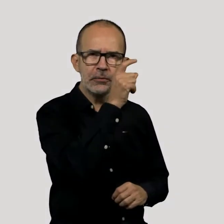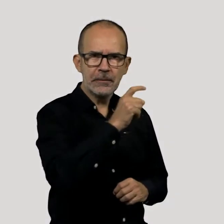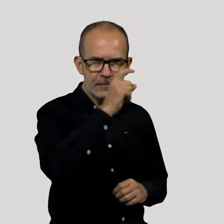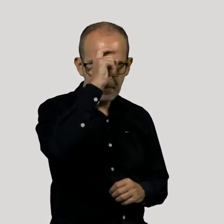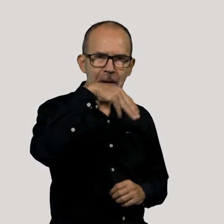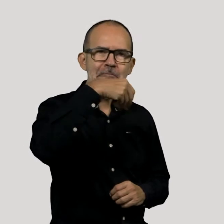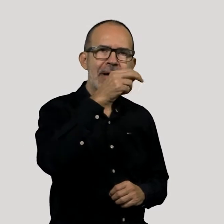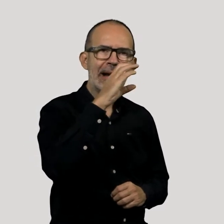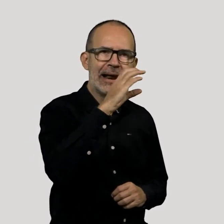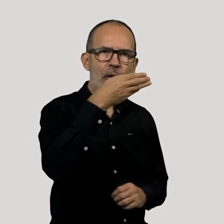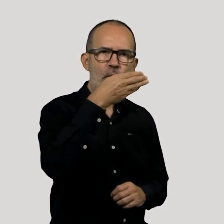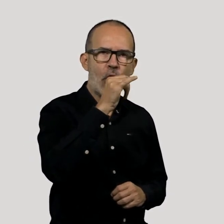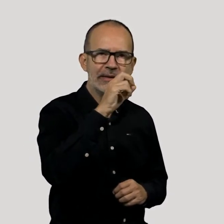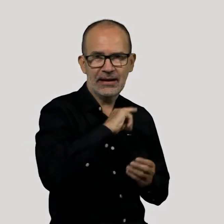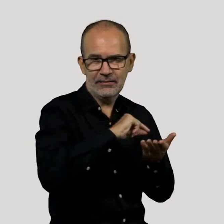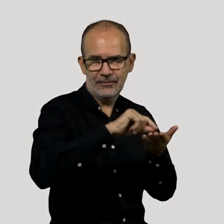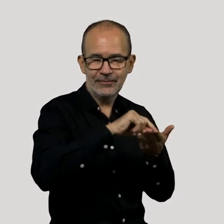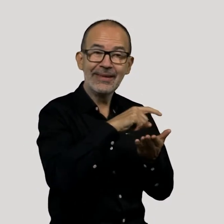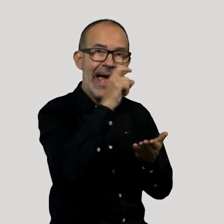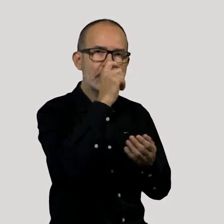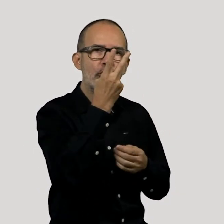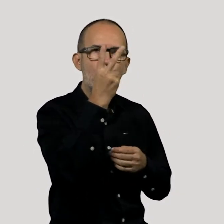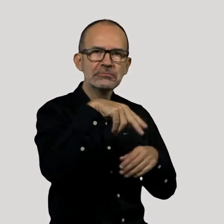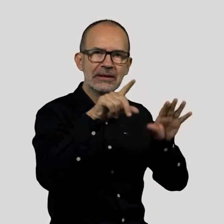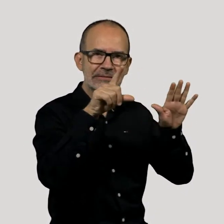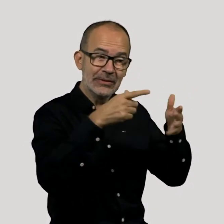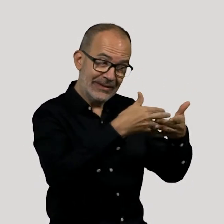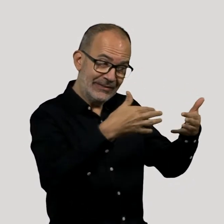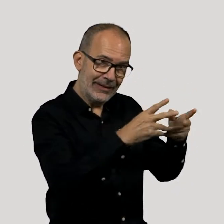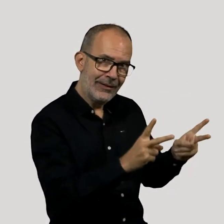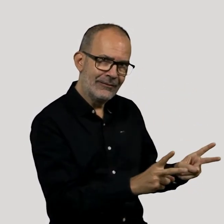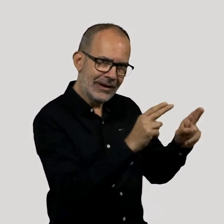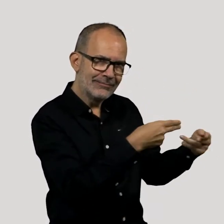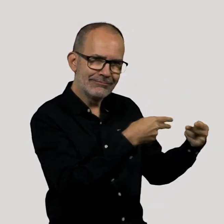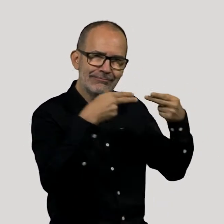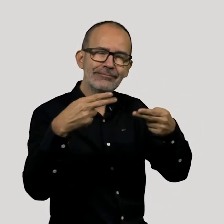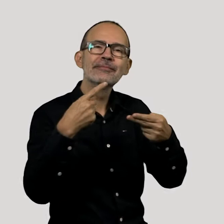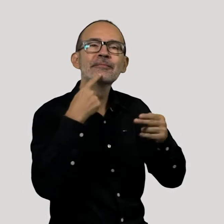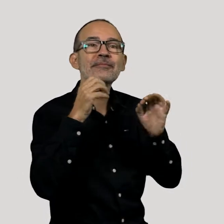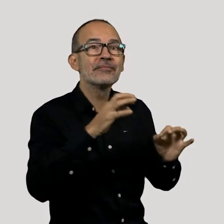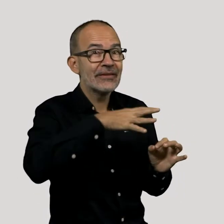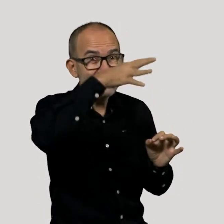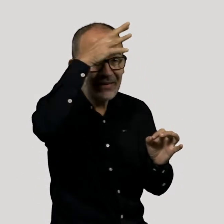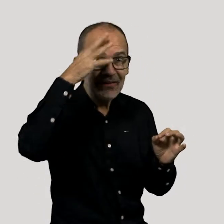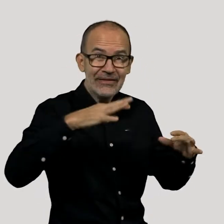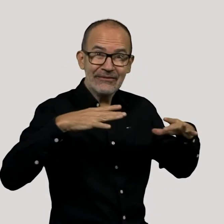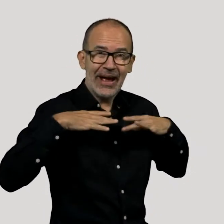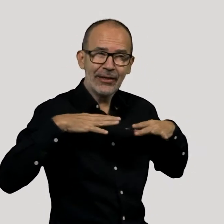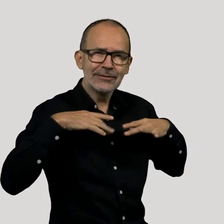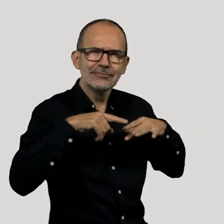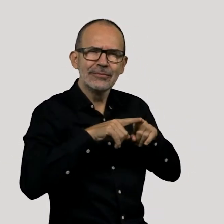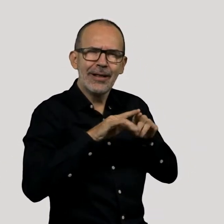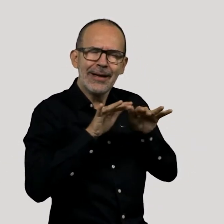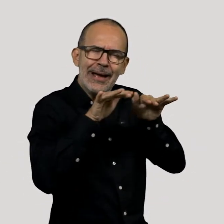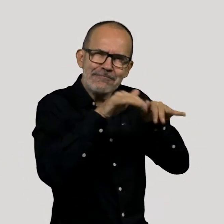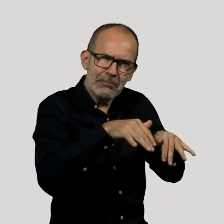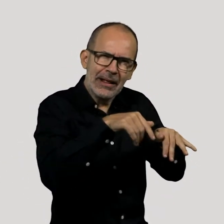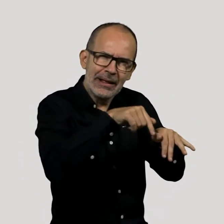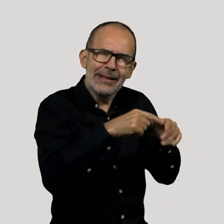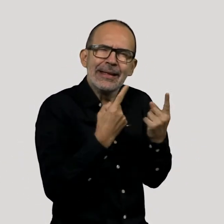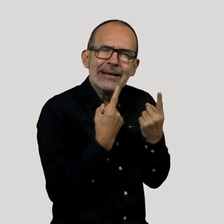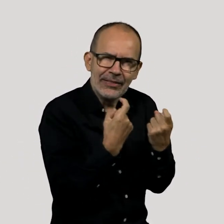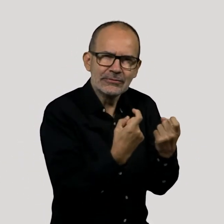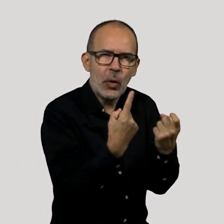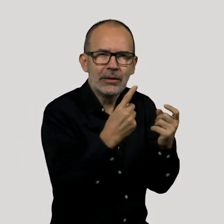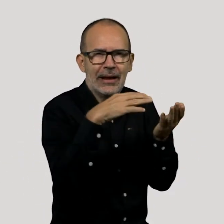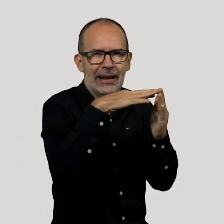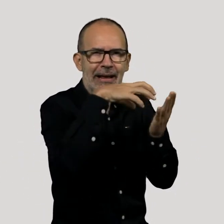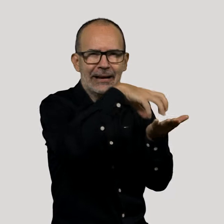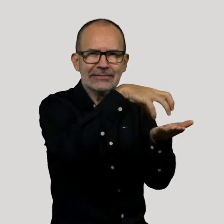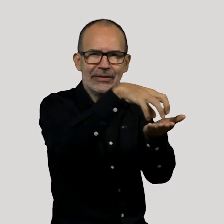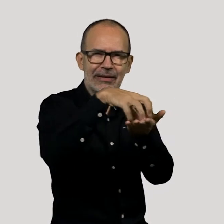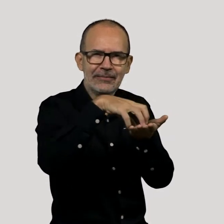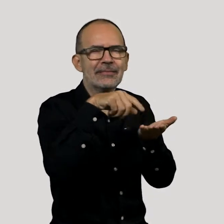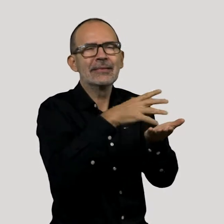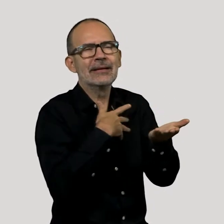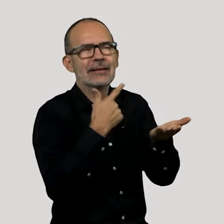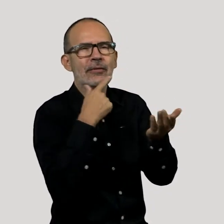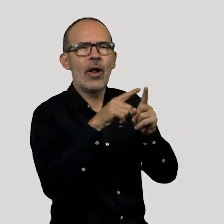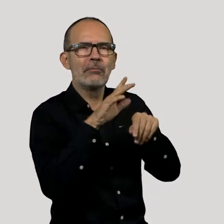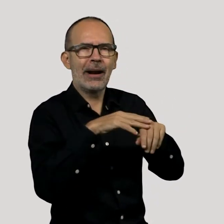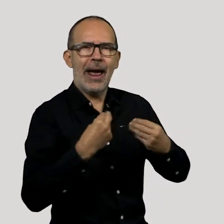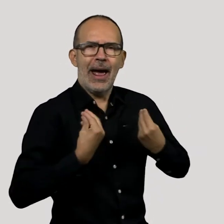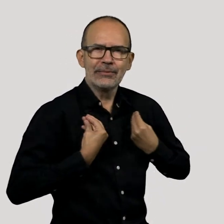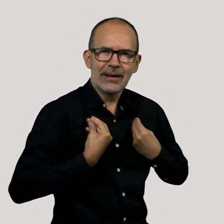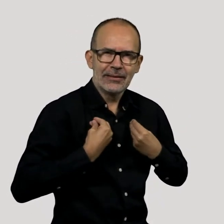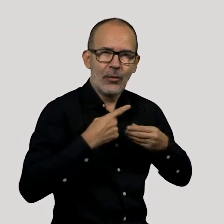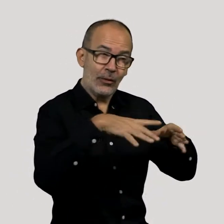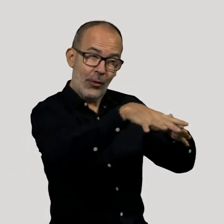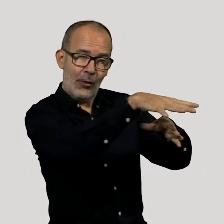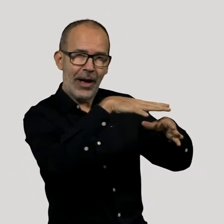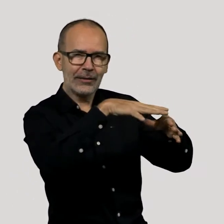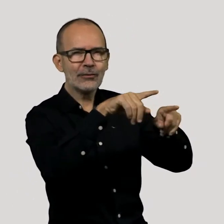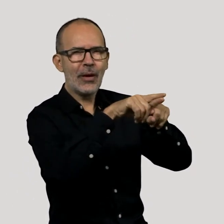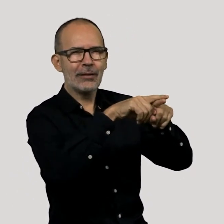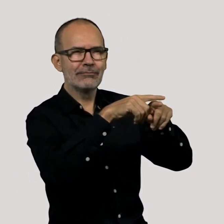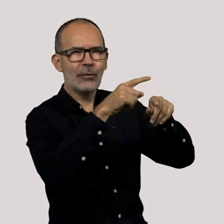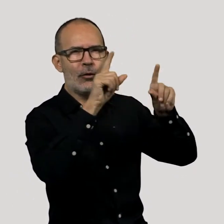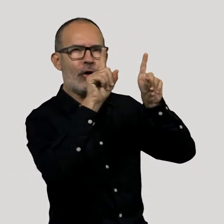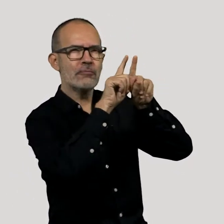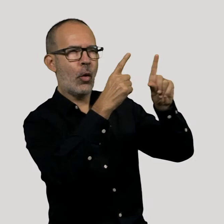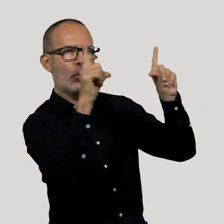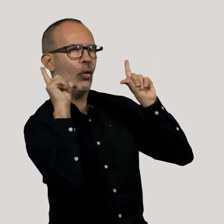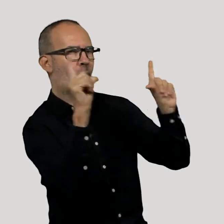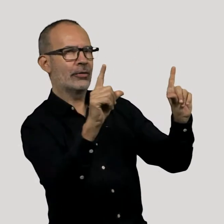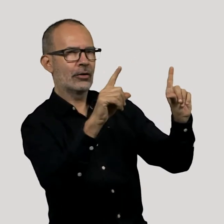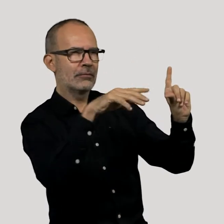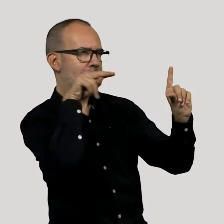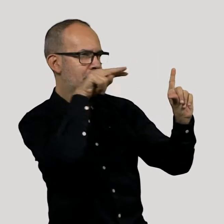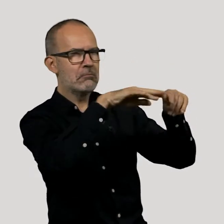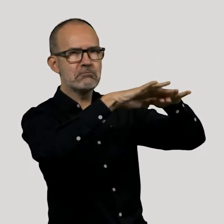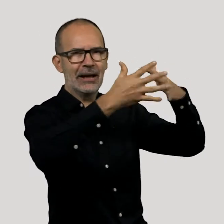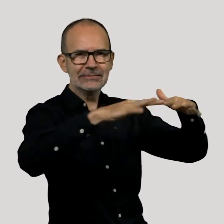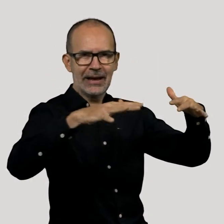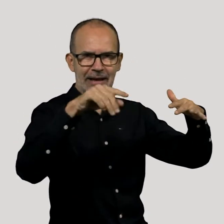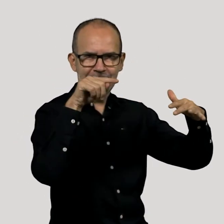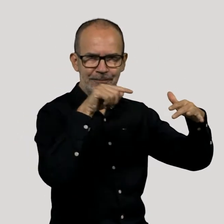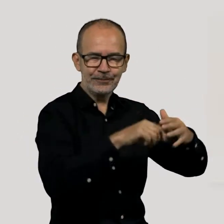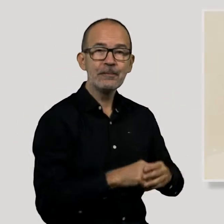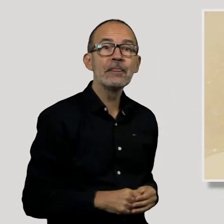L’estiueig implica necessàriament una residència, és a dir, un hàbitat, un lloc, un quadre, un paisatge” (Marc Boyer, 2007)